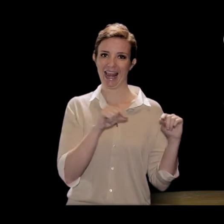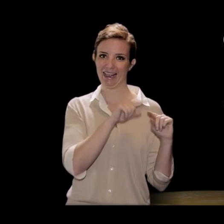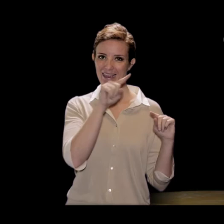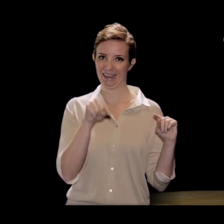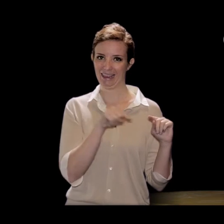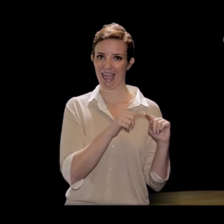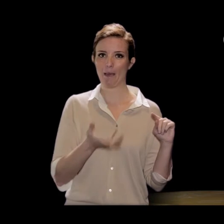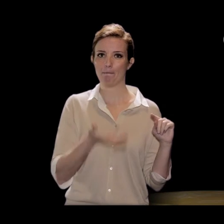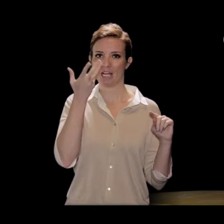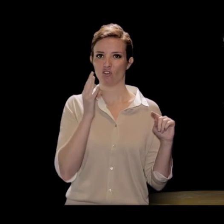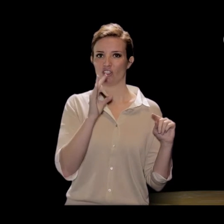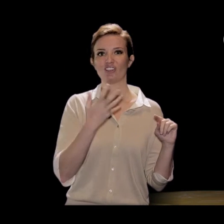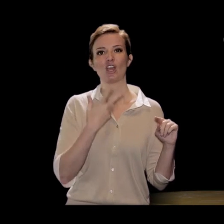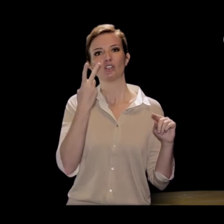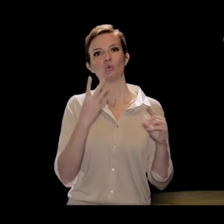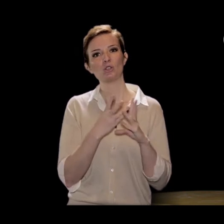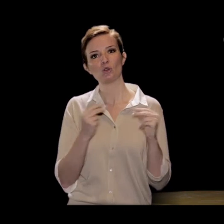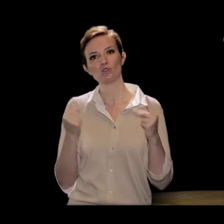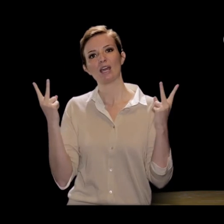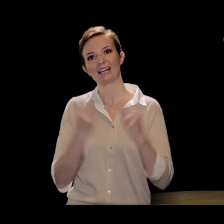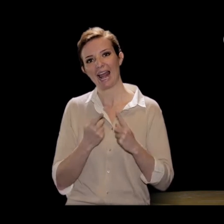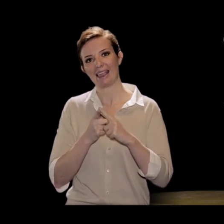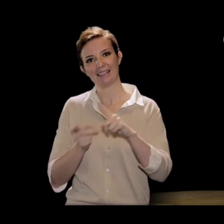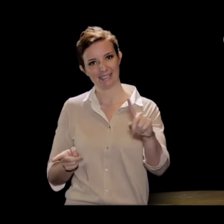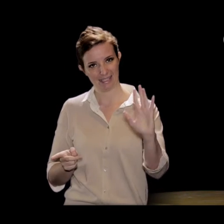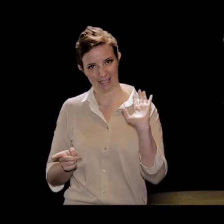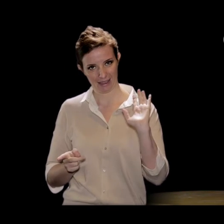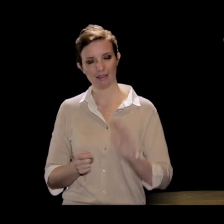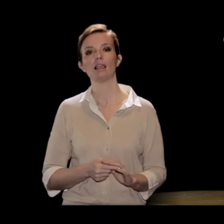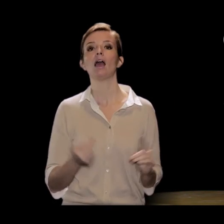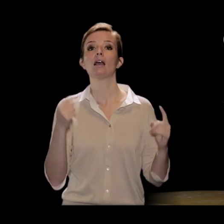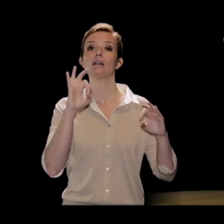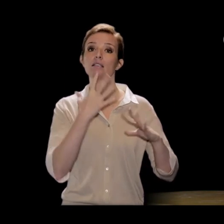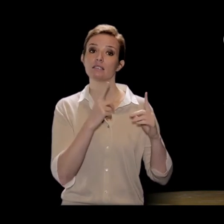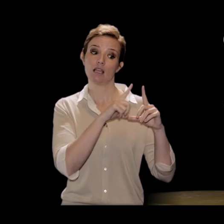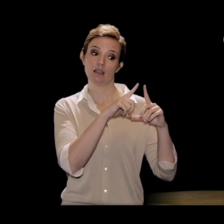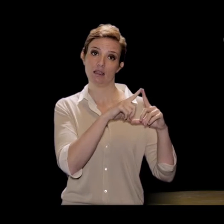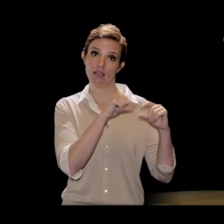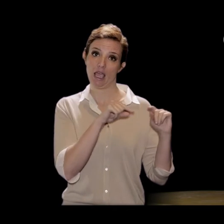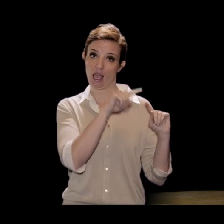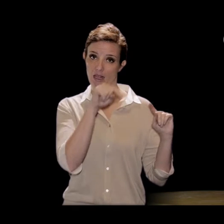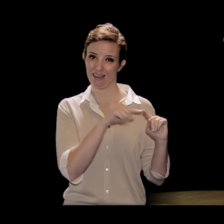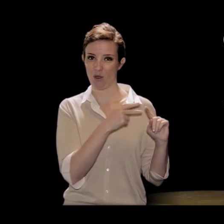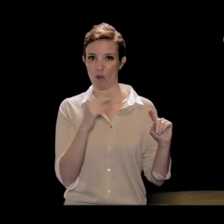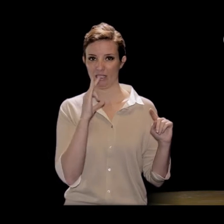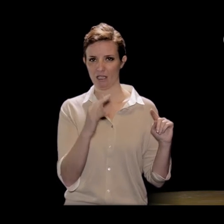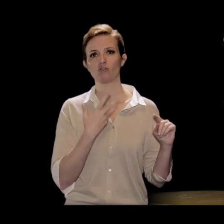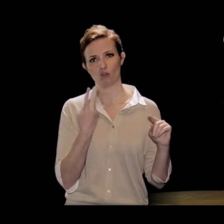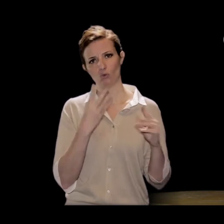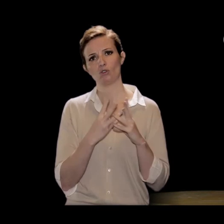abbiamo due soluzioni reali e distinte. Se il delta è uguale a 0, abbiamo due soluzioni reali e coincidenti.